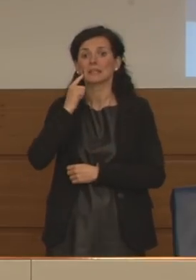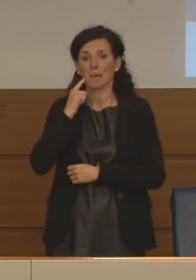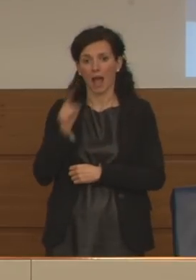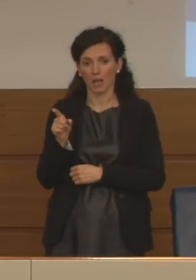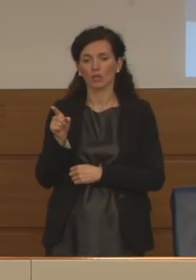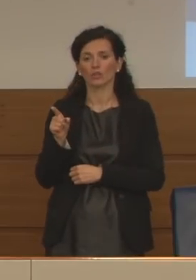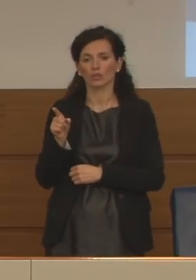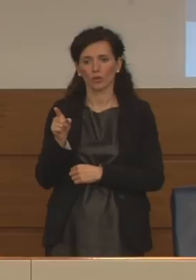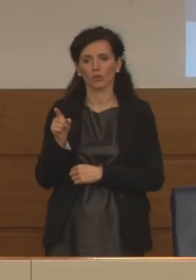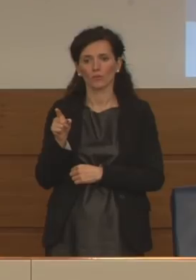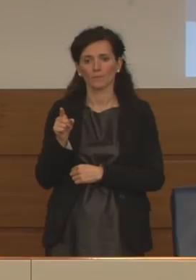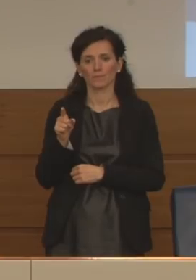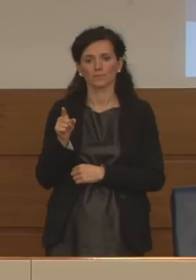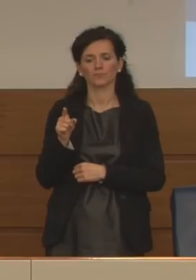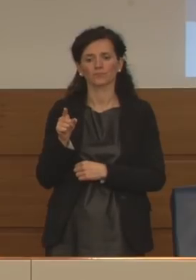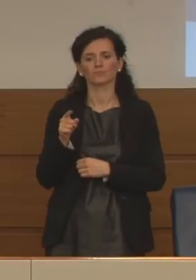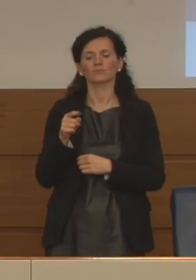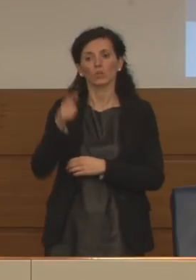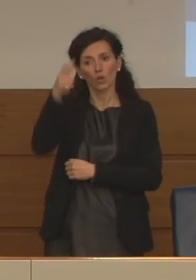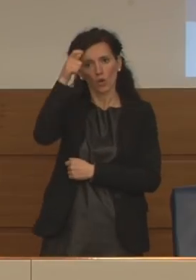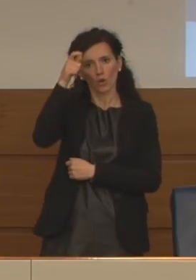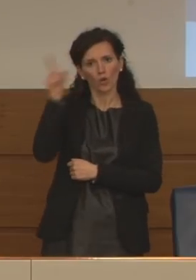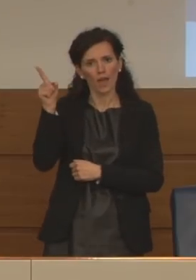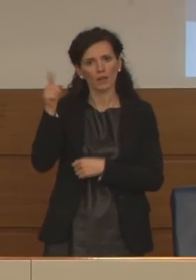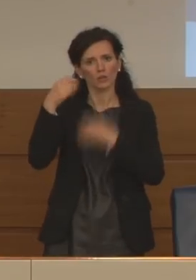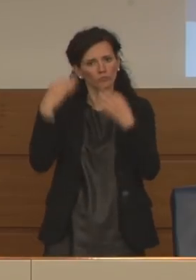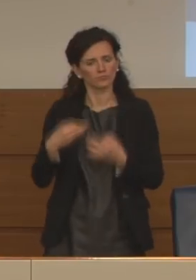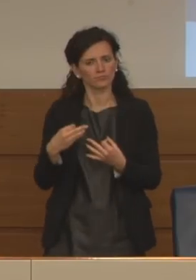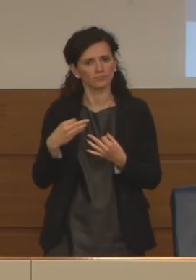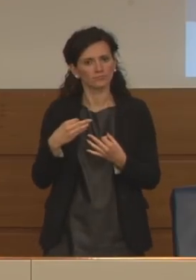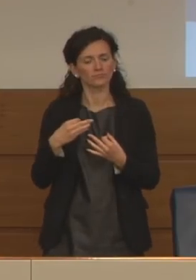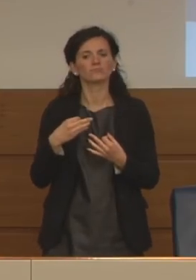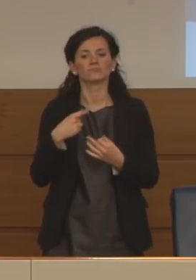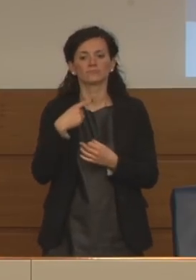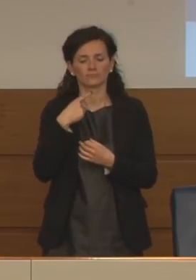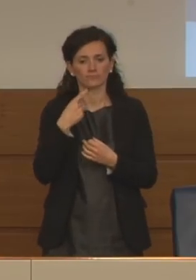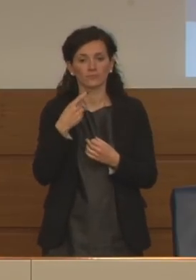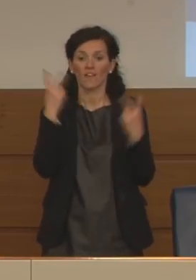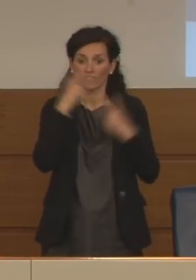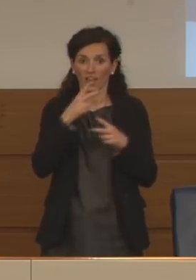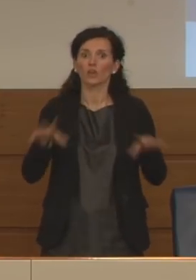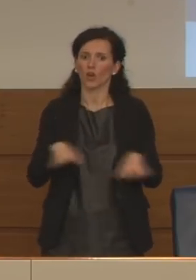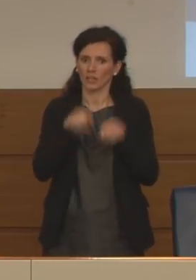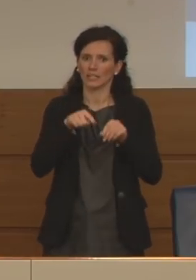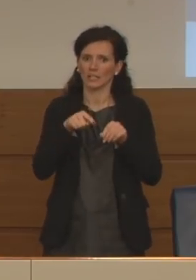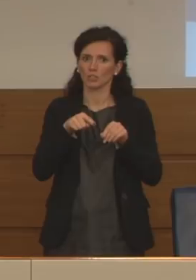e dall'intero Governo, erano una criticità e sono una criticità